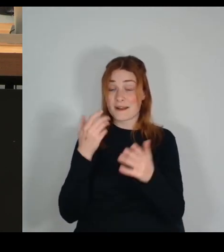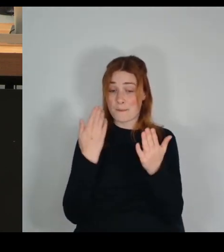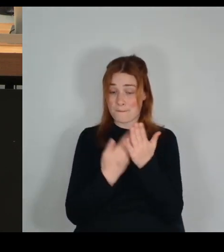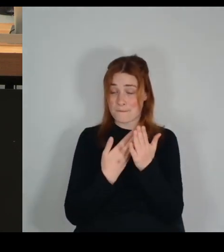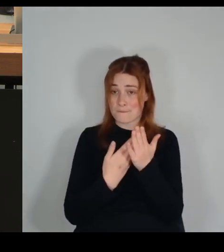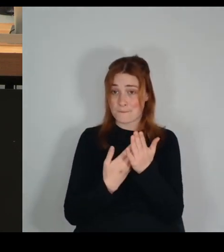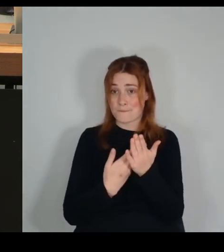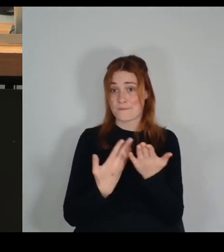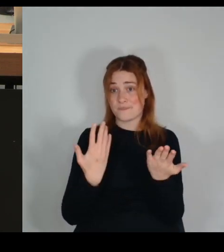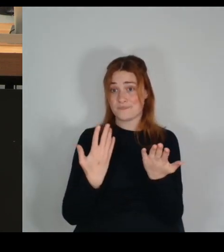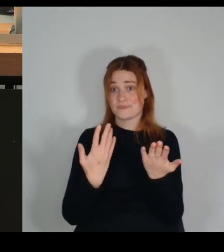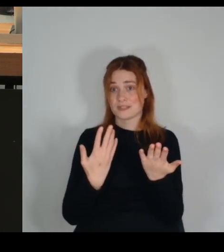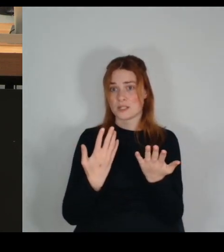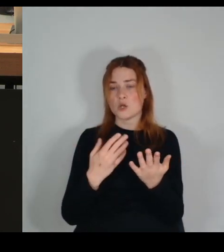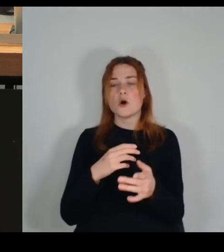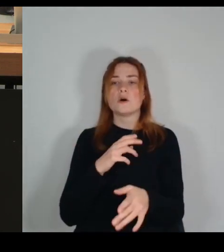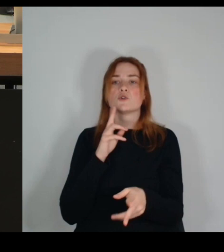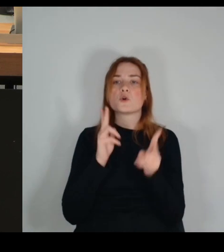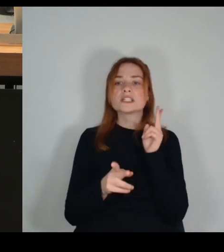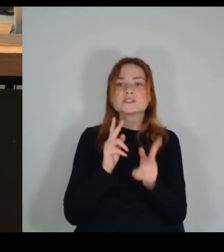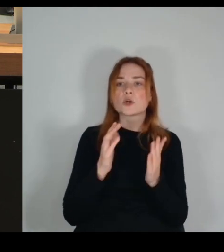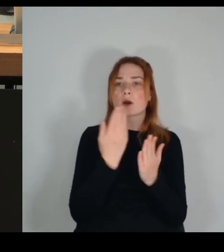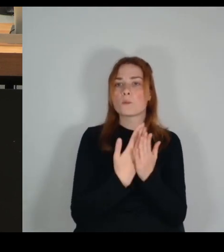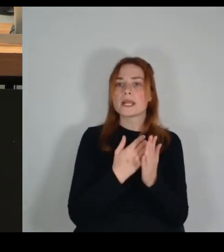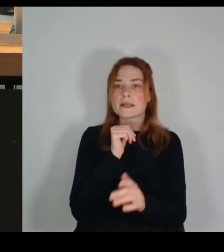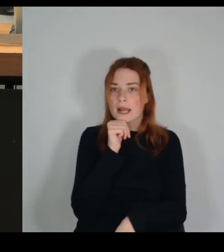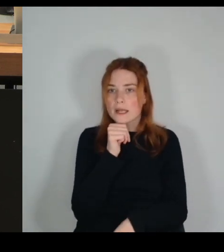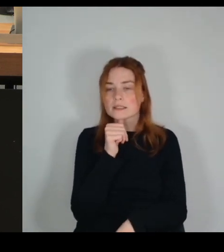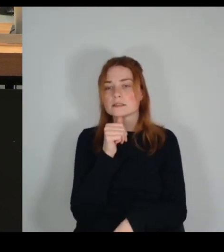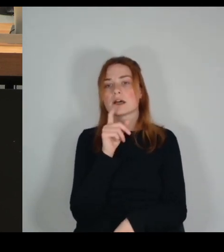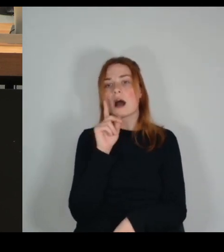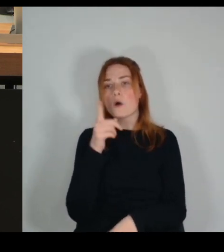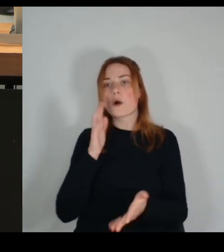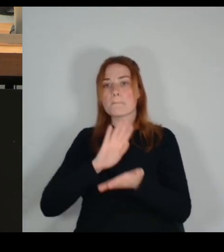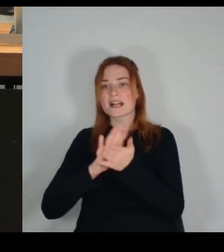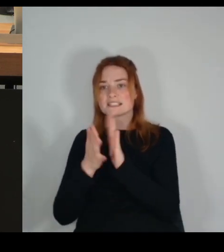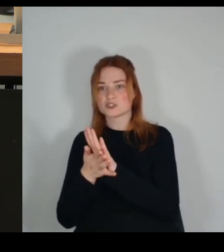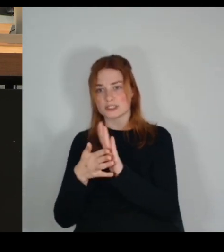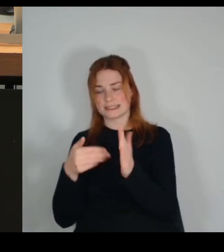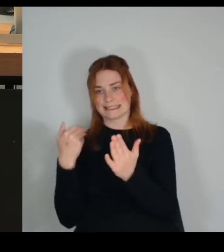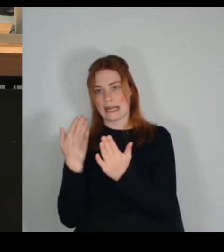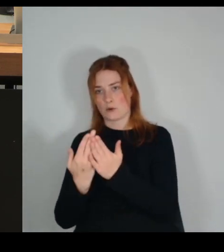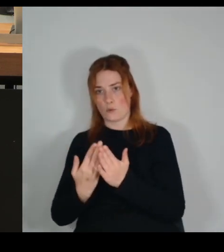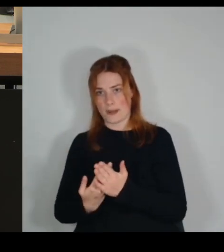ein praktisches Argument. Und das ist übrigens auch das, was mit struktureller, institutioneller Diskriminierung gemeint ist.